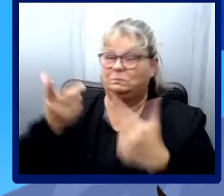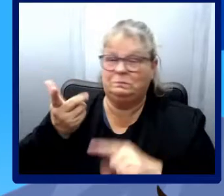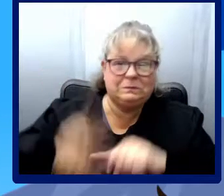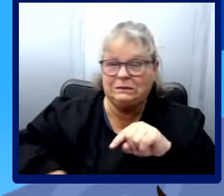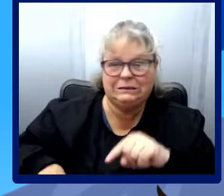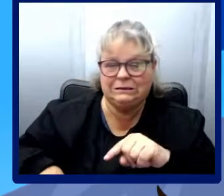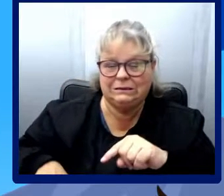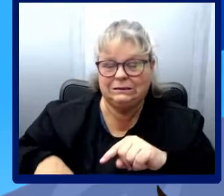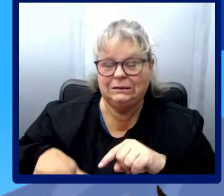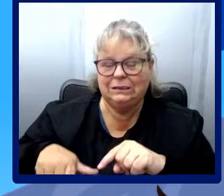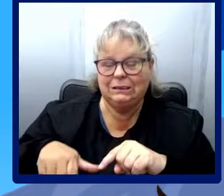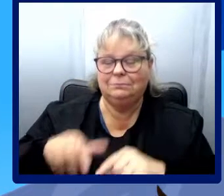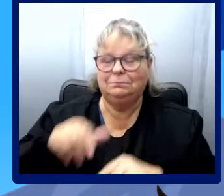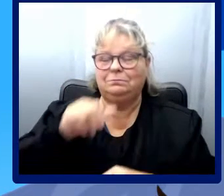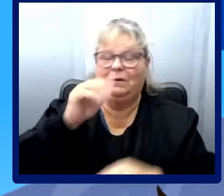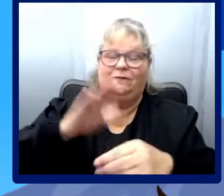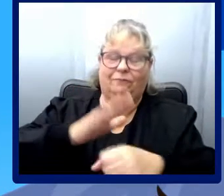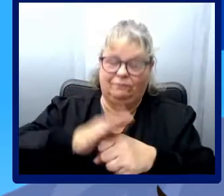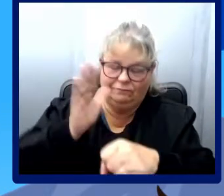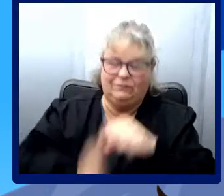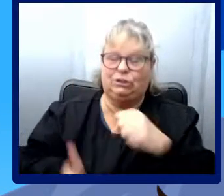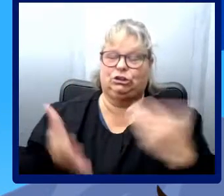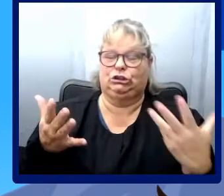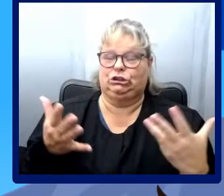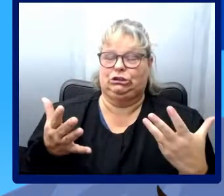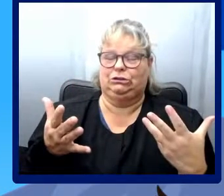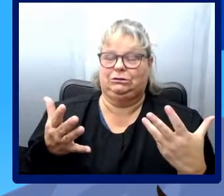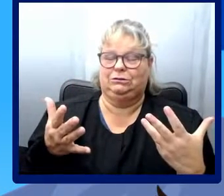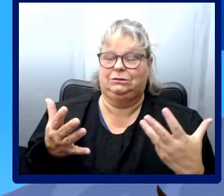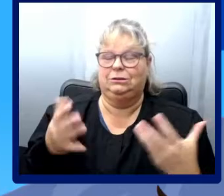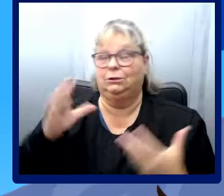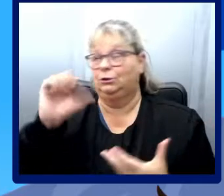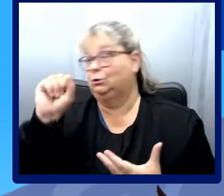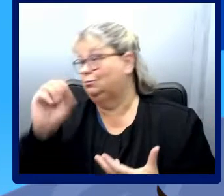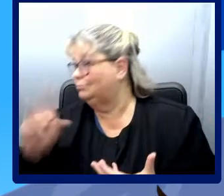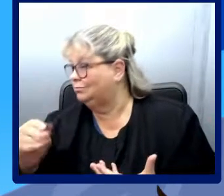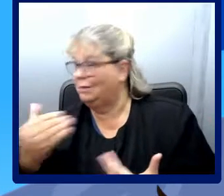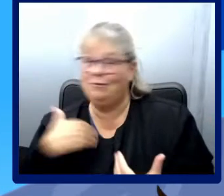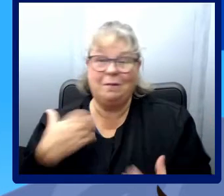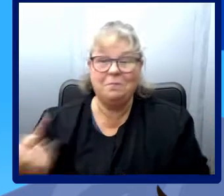y el flujo no completa la ejecución. Aunque hay muchas razones diferentes para que un flujo